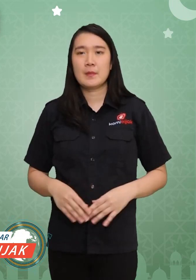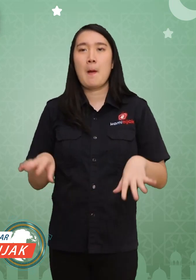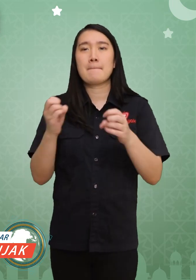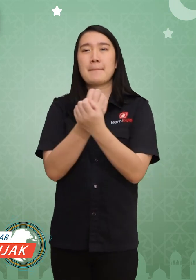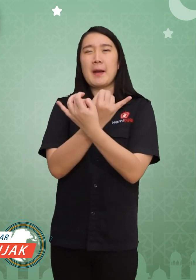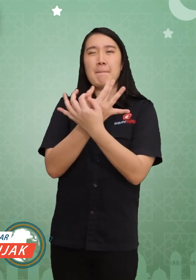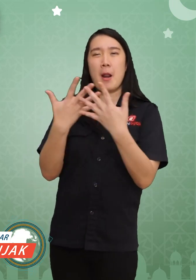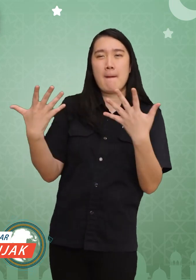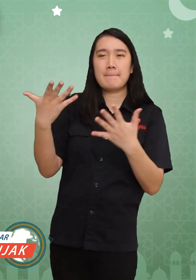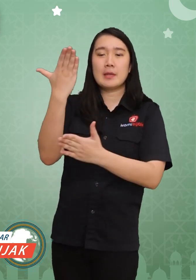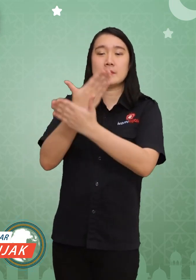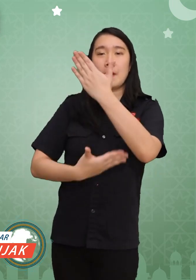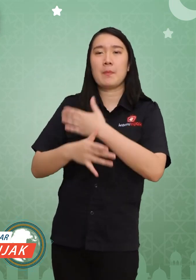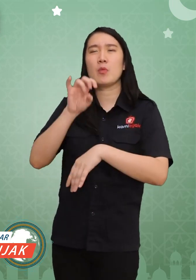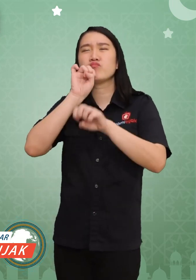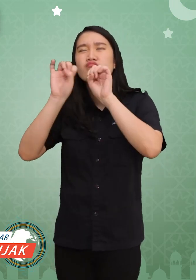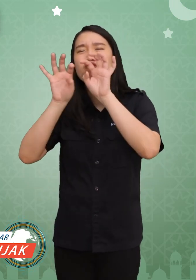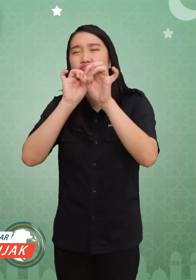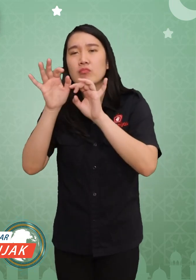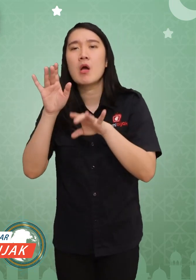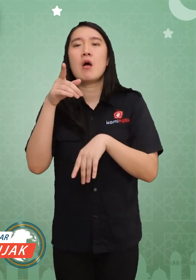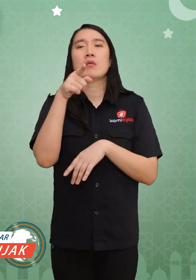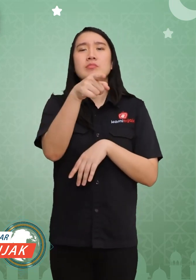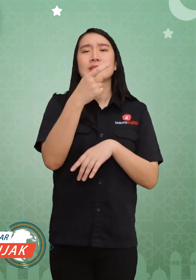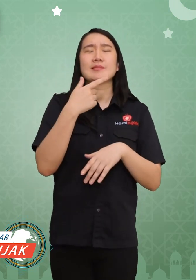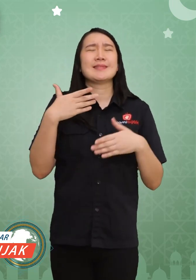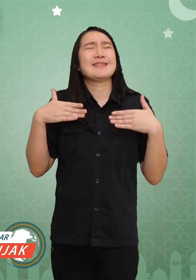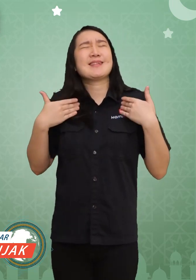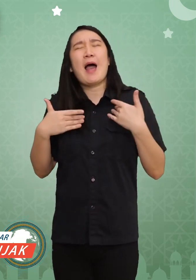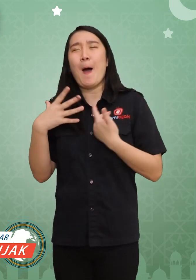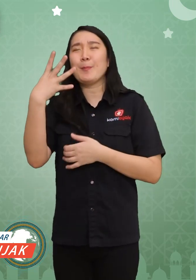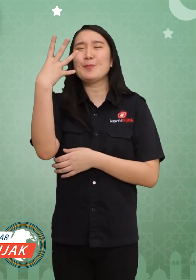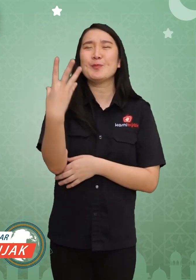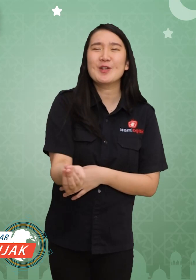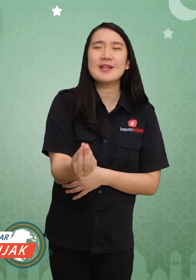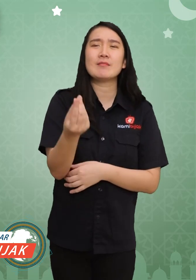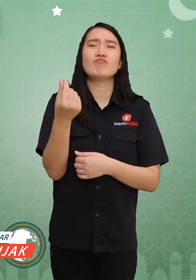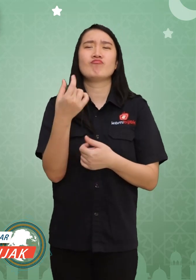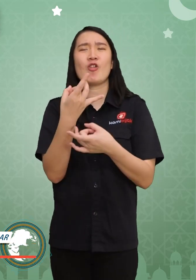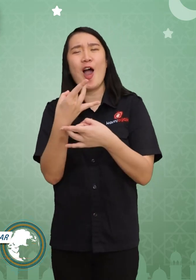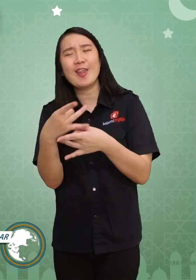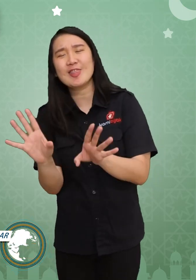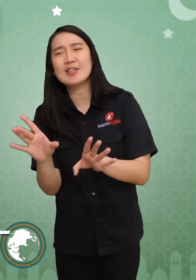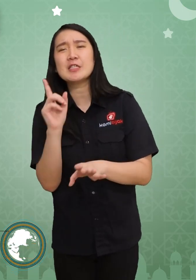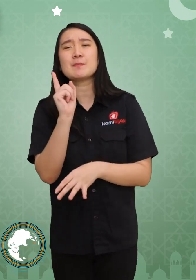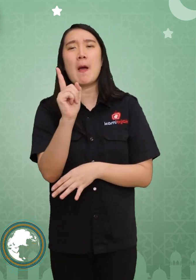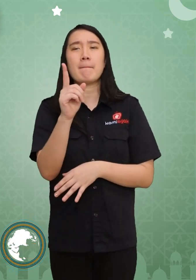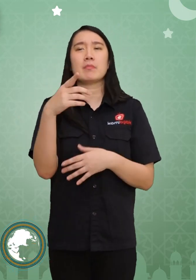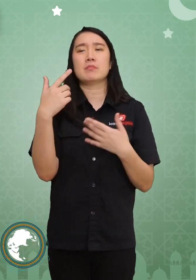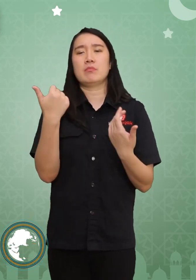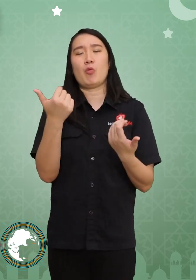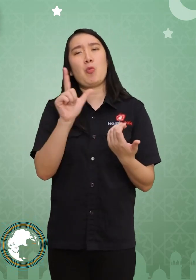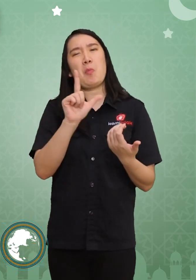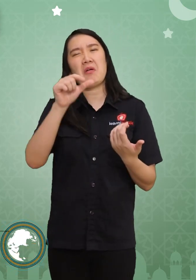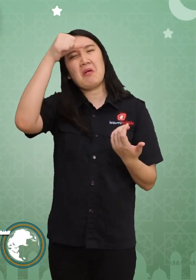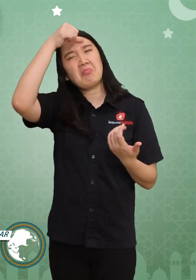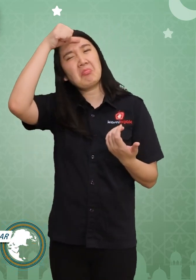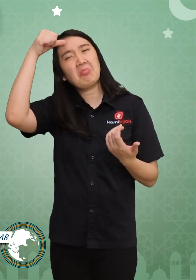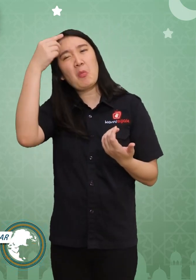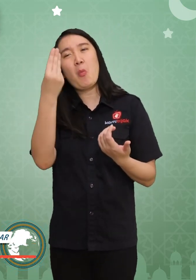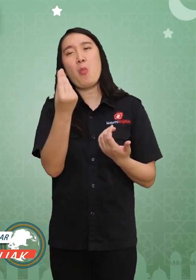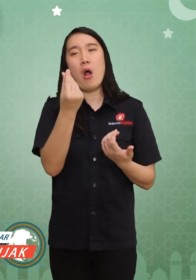Beberapa Disabilitas berkomentar, bahwa mereka senang mudik gratis sebab lumayan hemat uang,